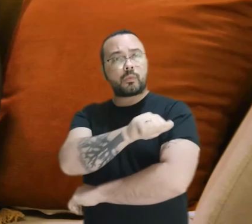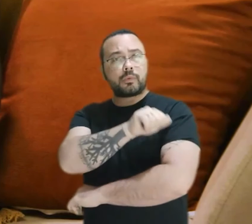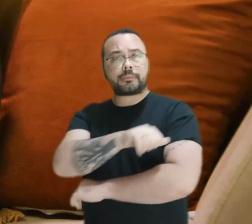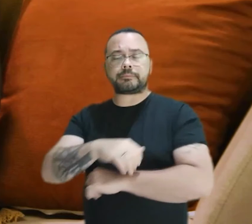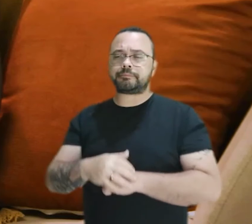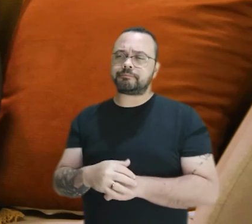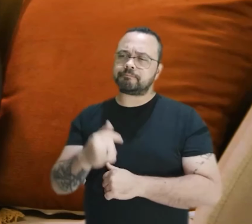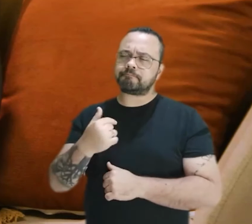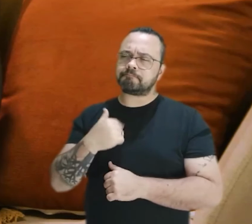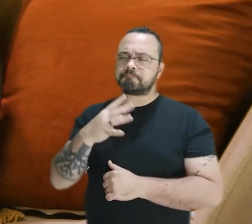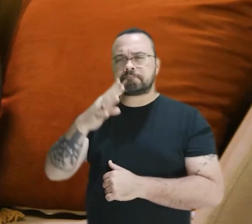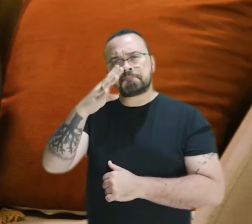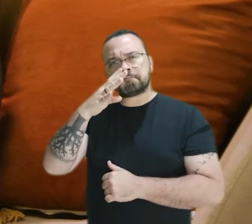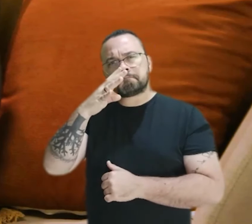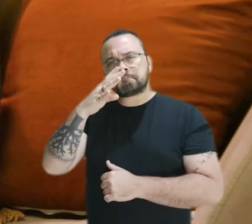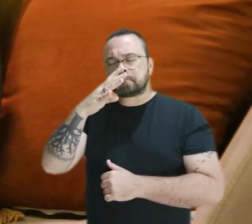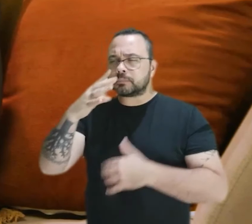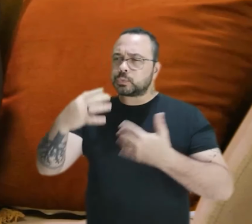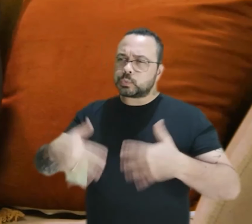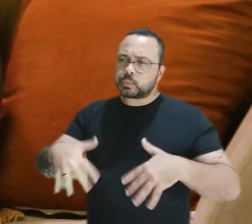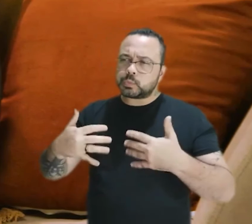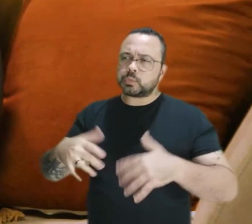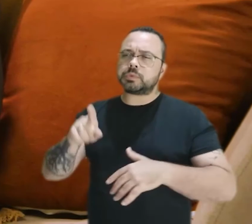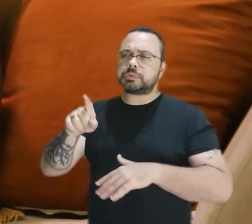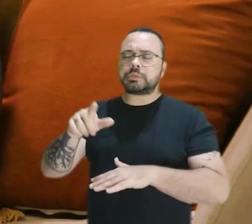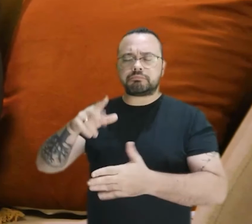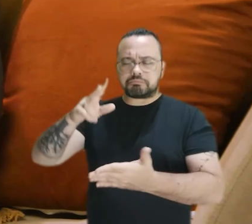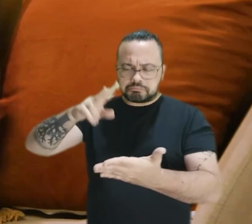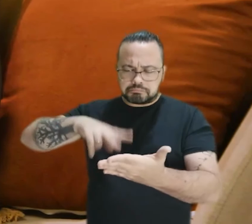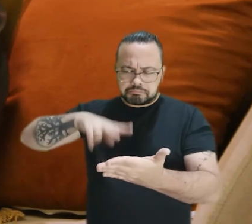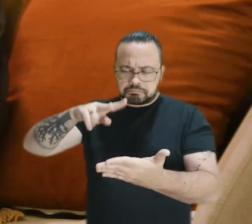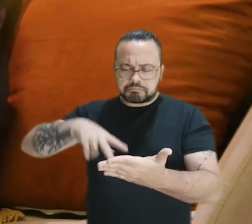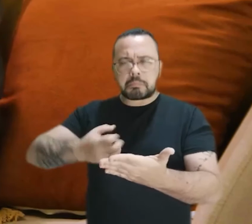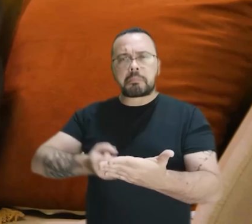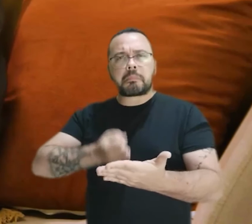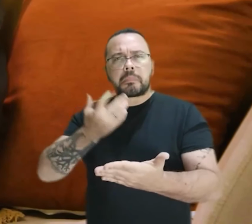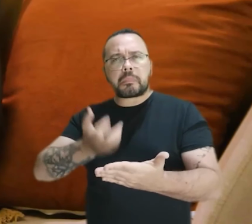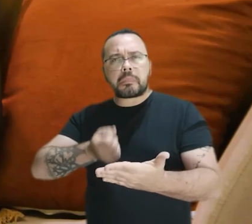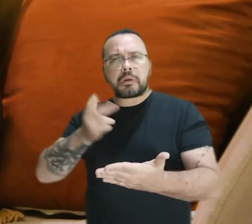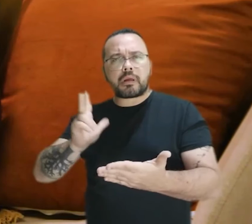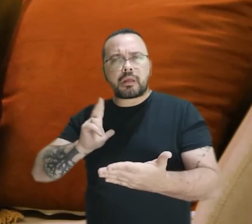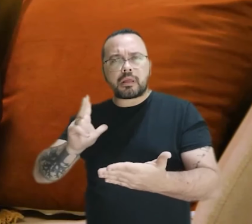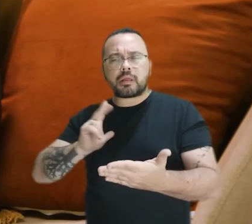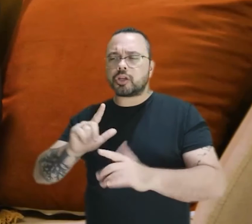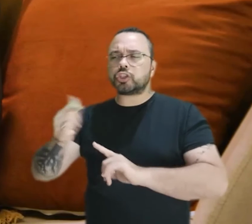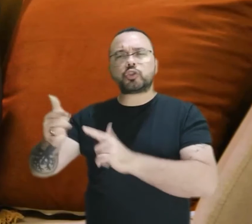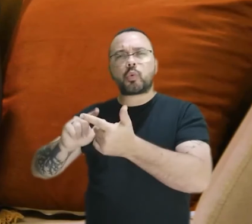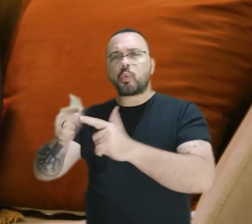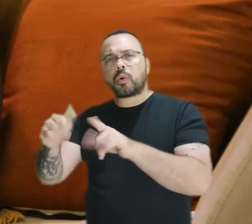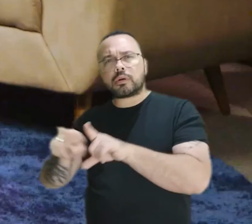e eu fiquei muito impressionada com a forma como ela lia os próprios poemas, e poemas de outras pessoas,